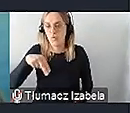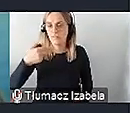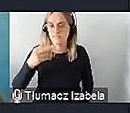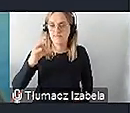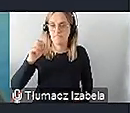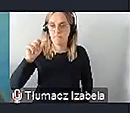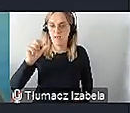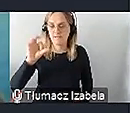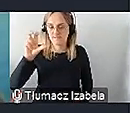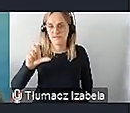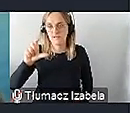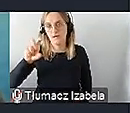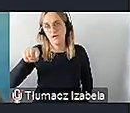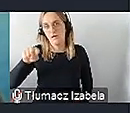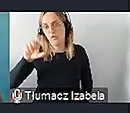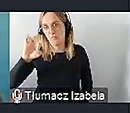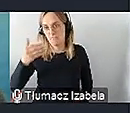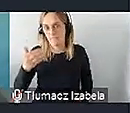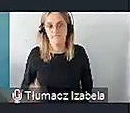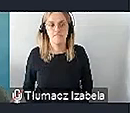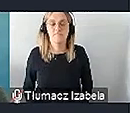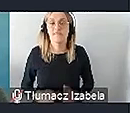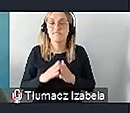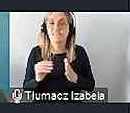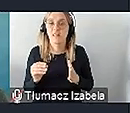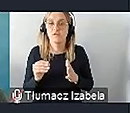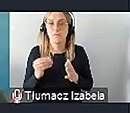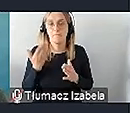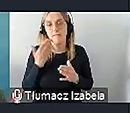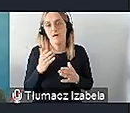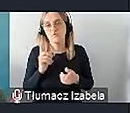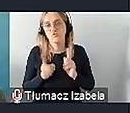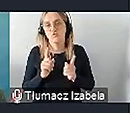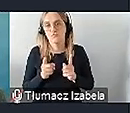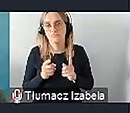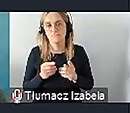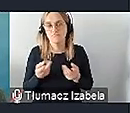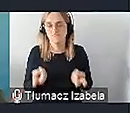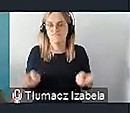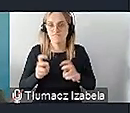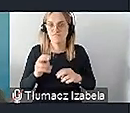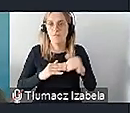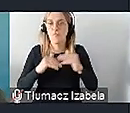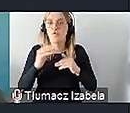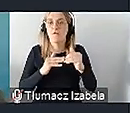czyli unsplash.com... Zdjęcia bardzo szybko mogą nam zbudować oczekiwany nastrój.